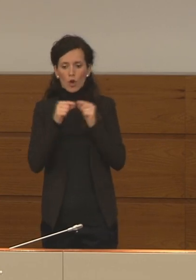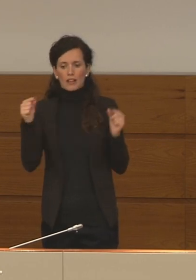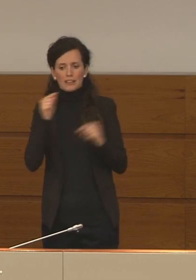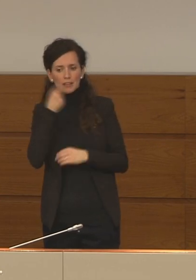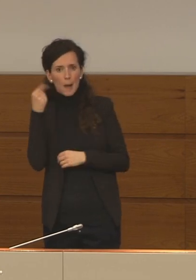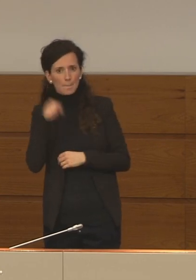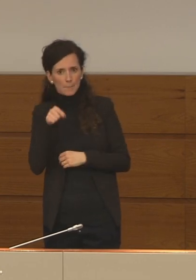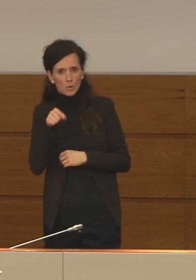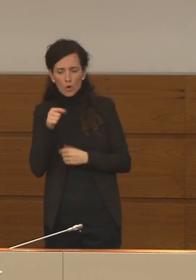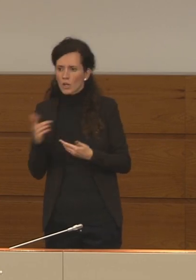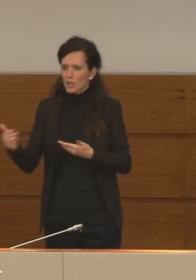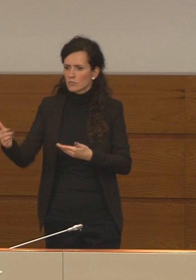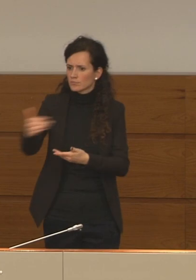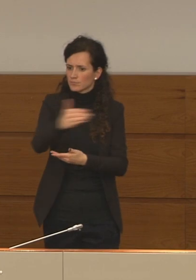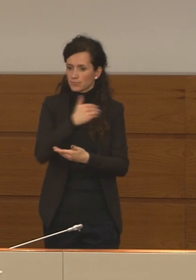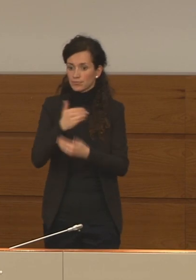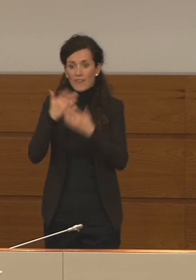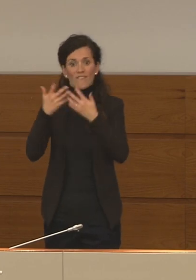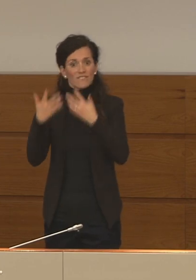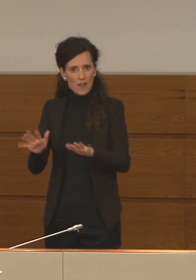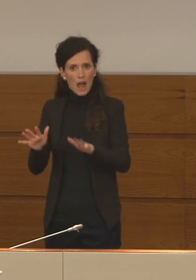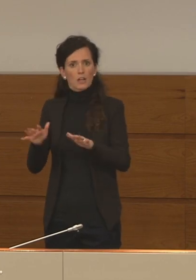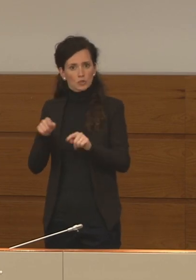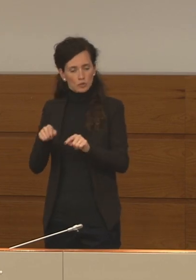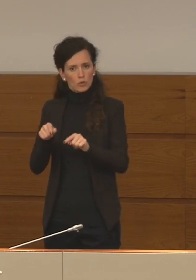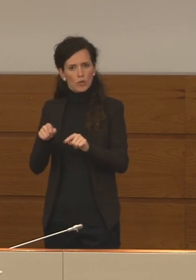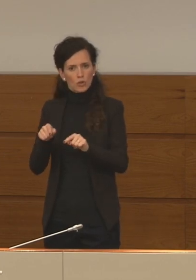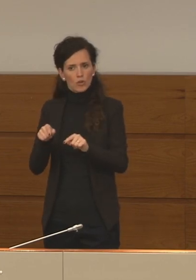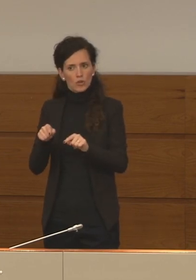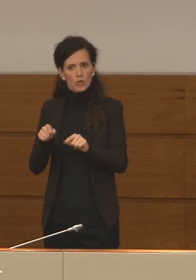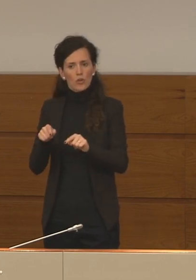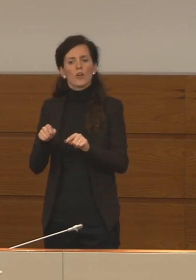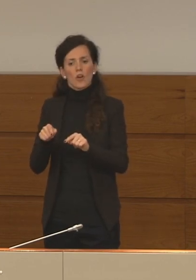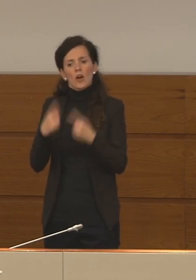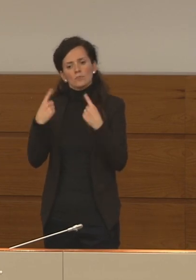raccolta e di effettuazione tamponi è quella raccomandata dalle organizzazioni